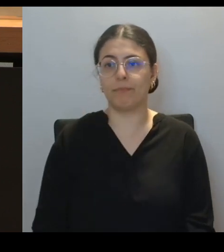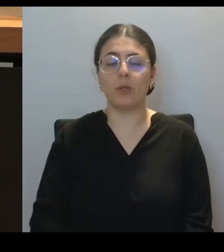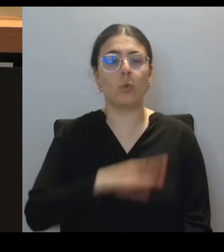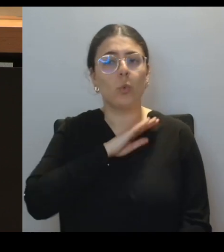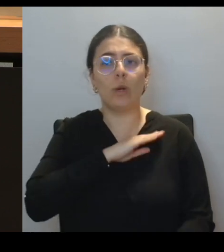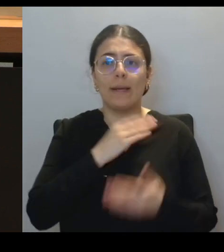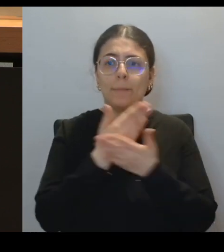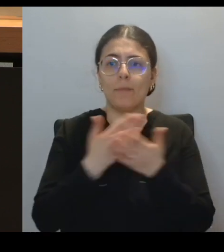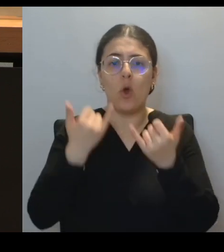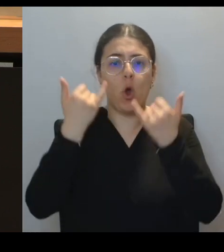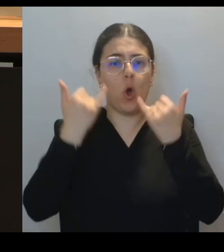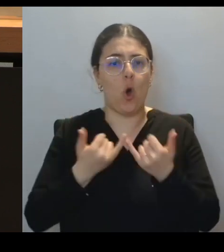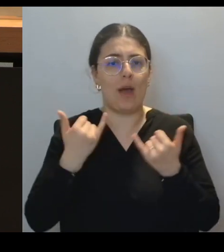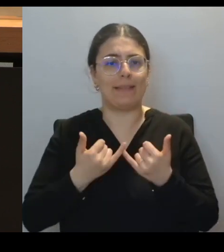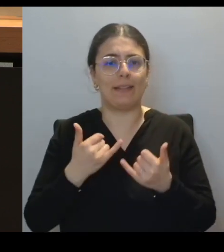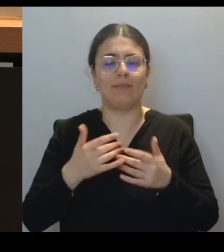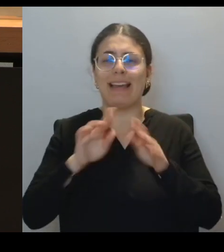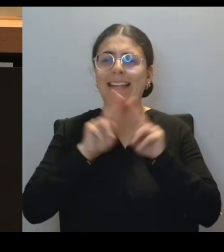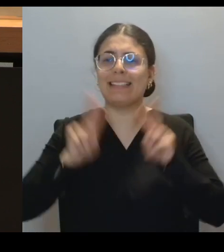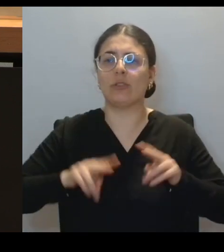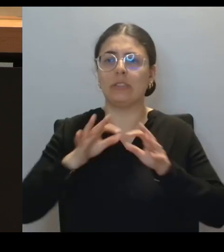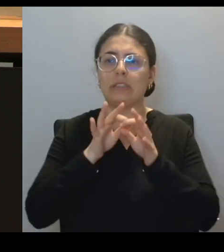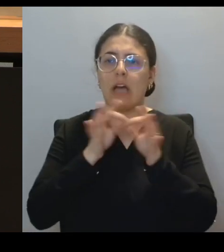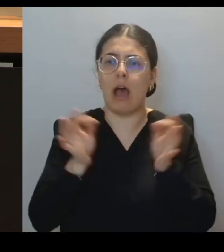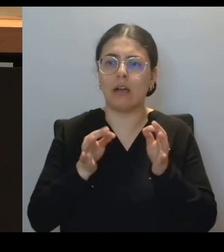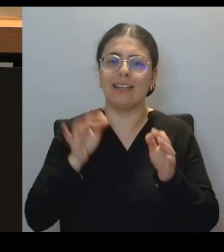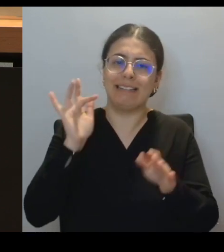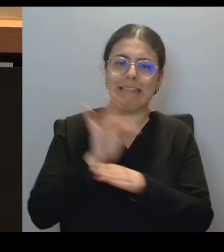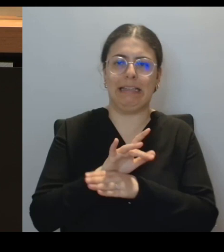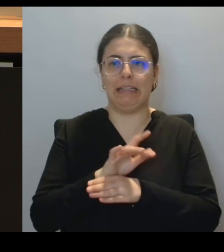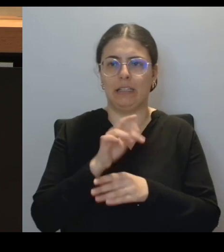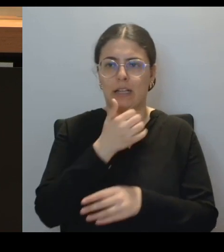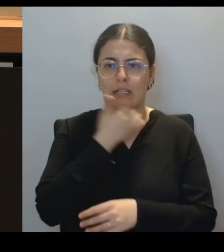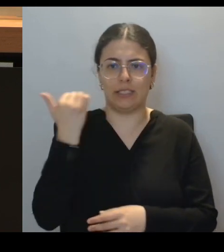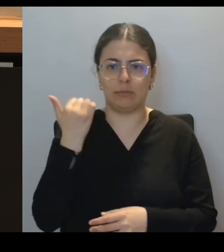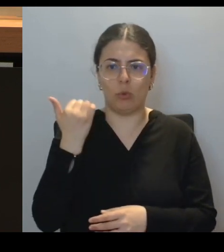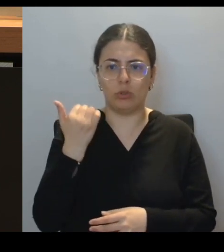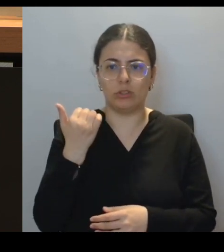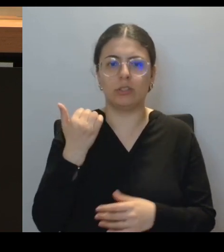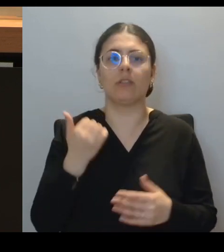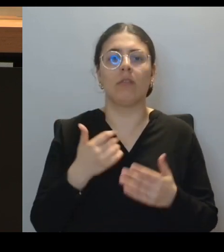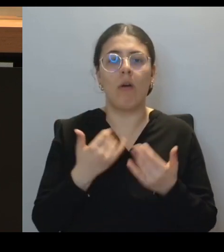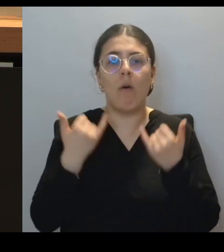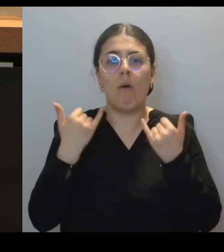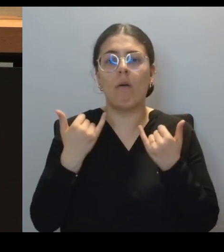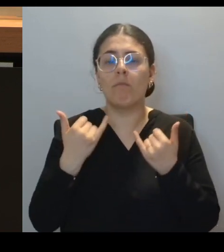kürzlich verstorbenen und heute beigesetzten ehemaligen wissenschaftlichen Mitarbeiter hier im Abgeordnetenhaus,